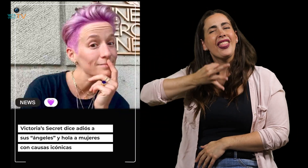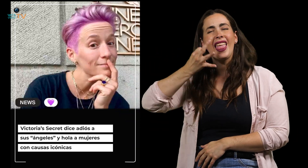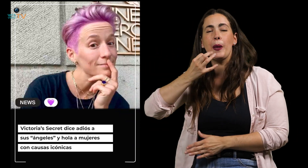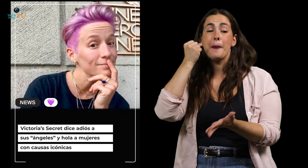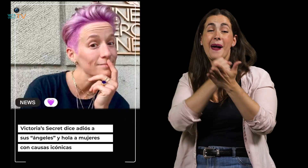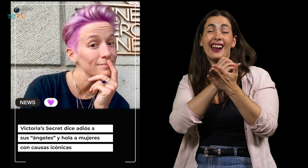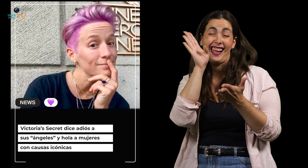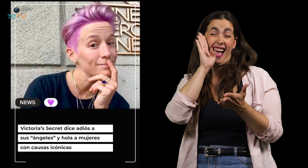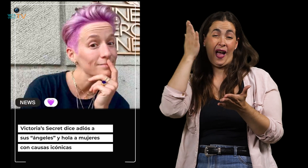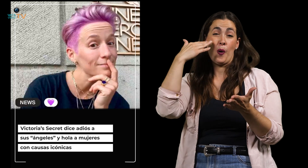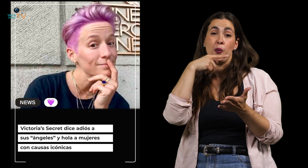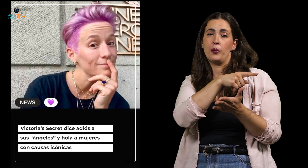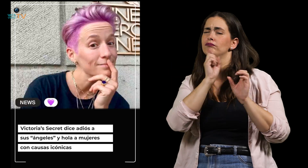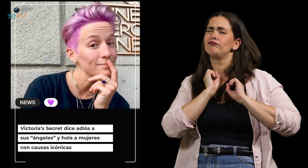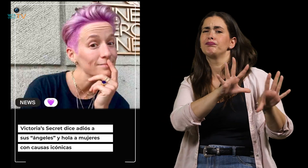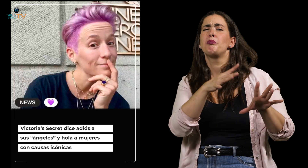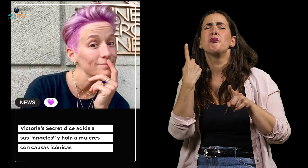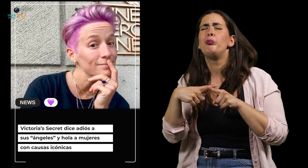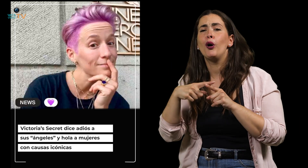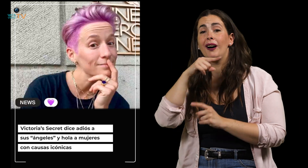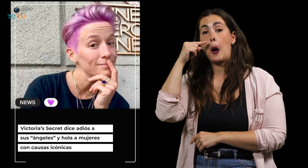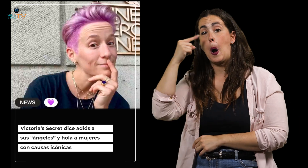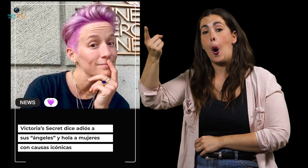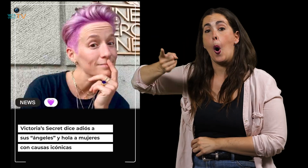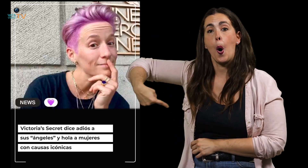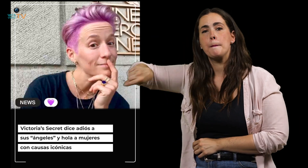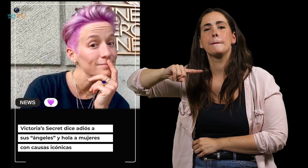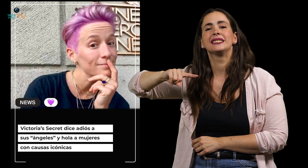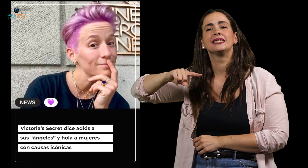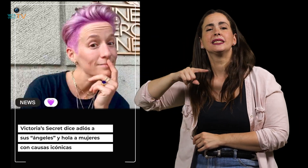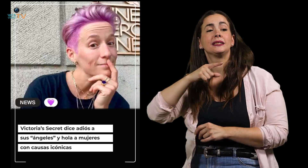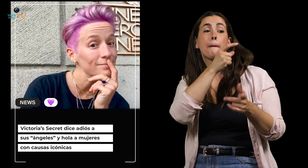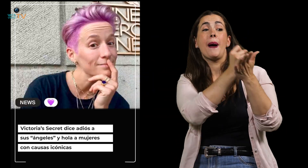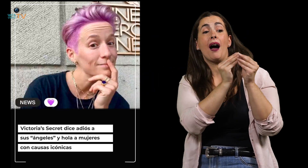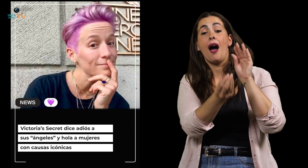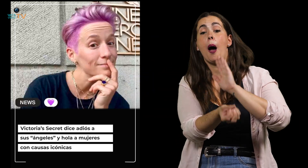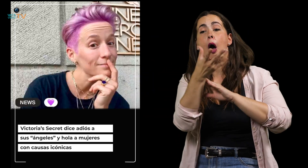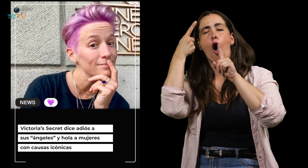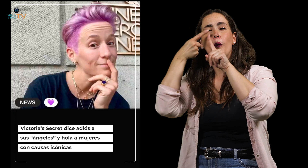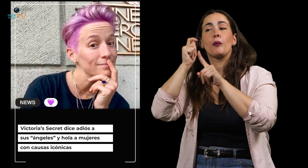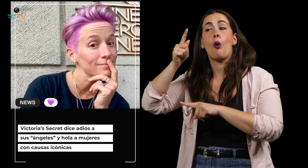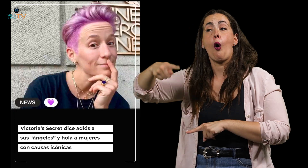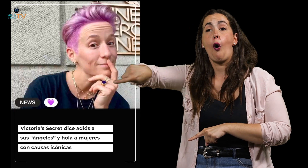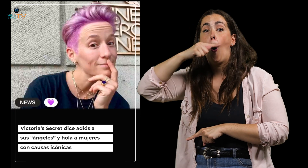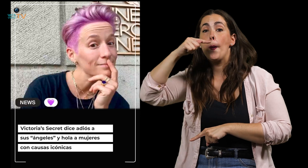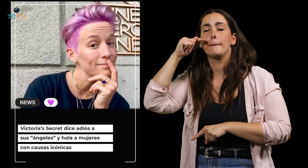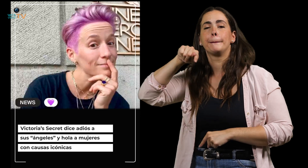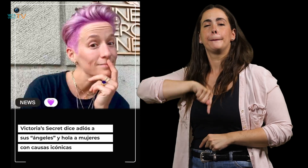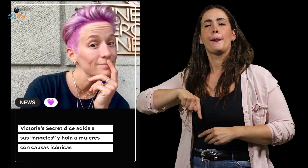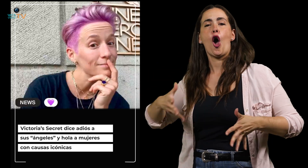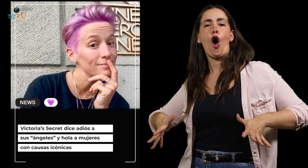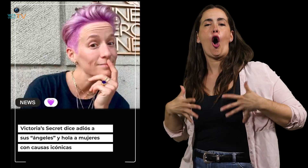Necesitábamos dejar de ser una marca sobre lo que los hombres quieren